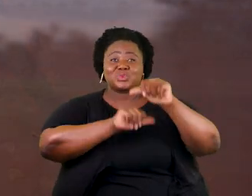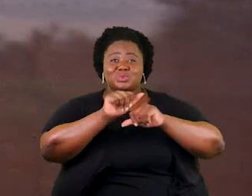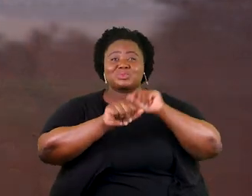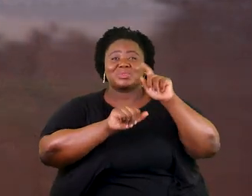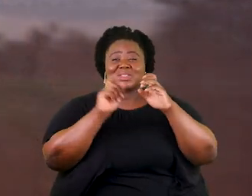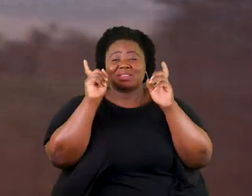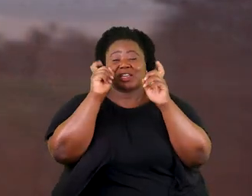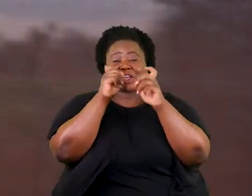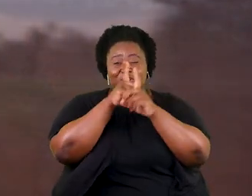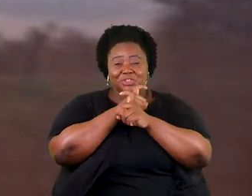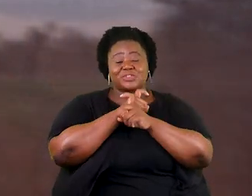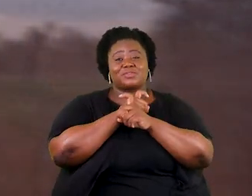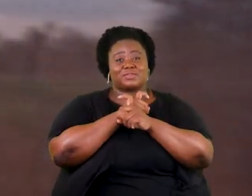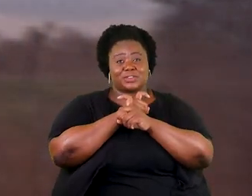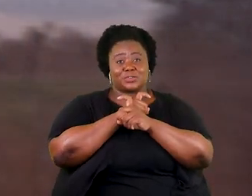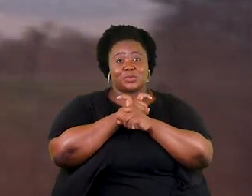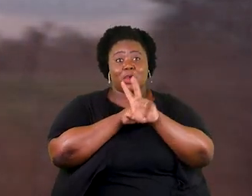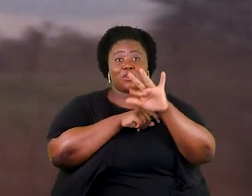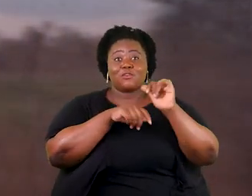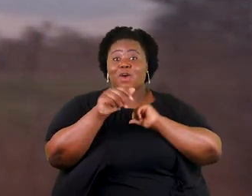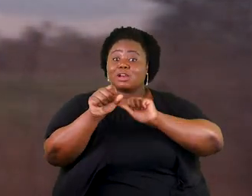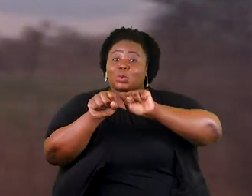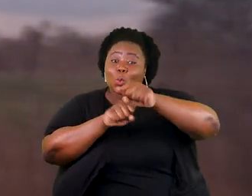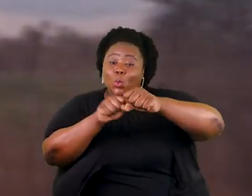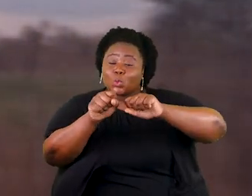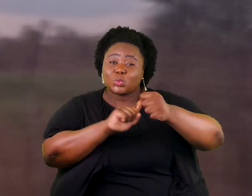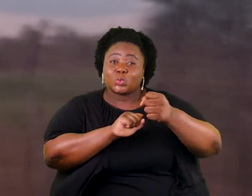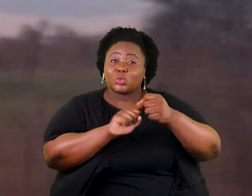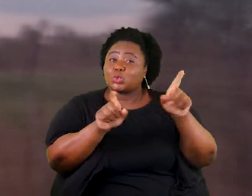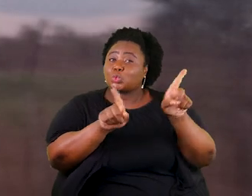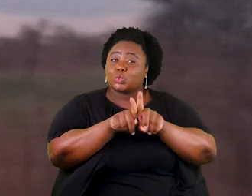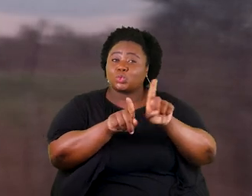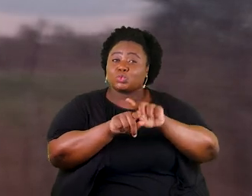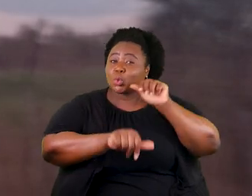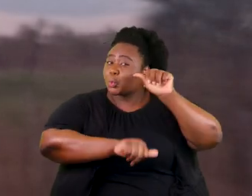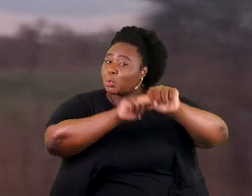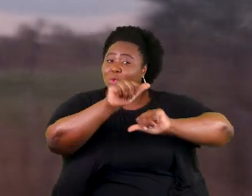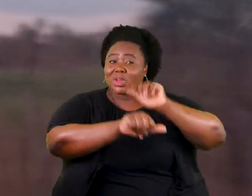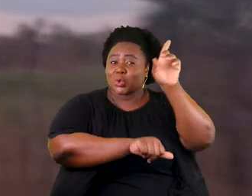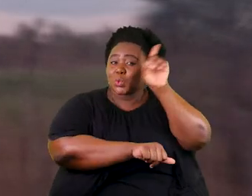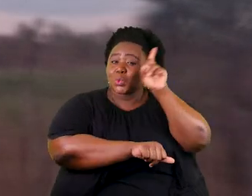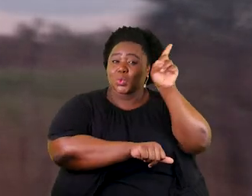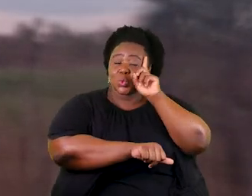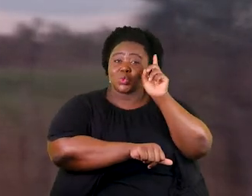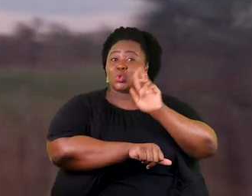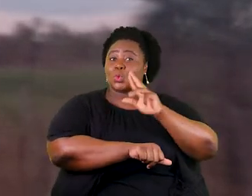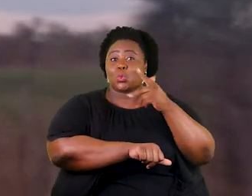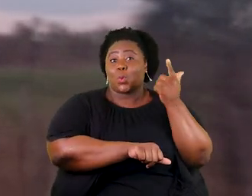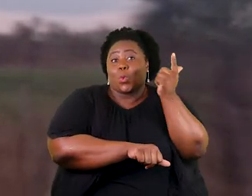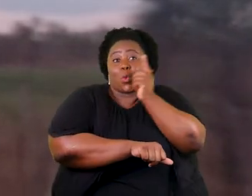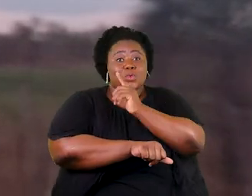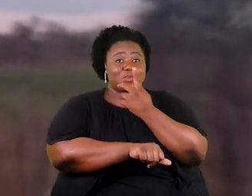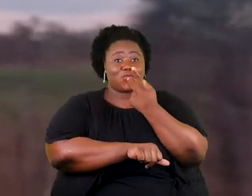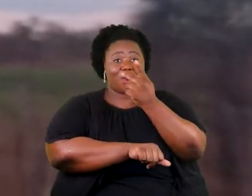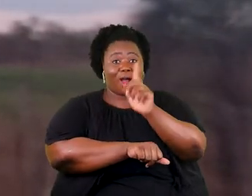Vou me desconstruindo e me reconstruindo todos os dias. Não consigo descrever para vocês